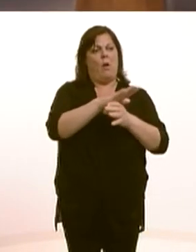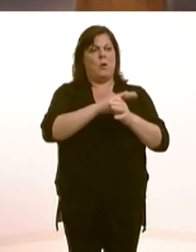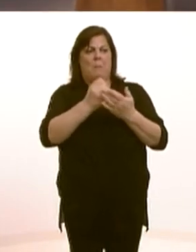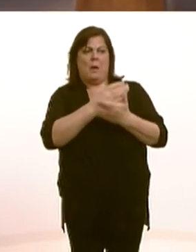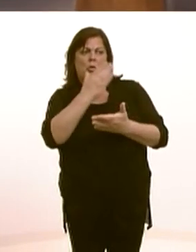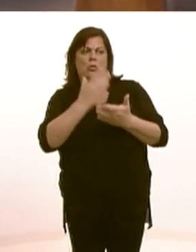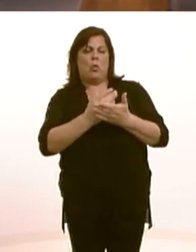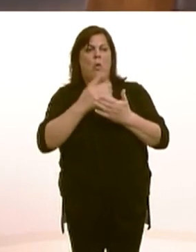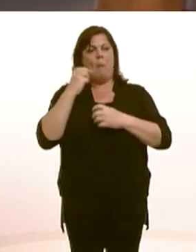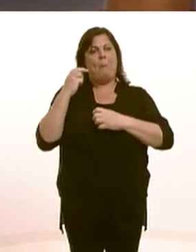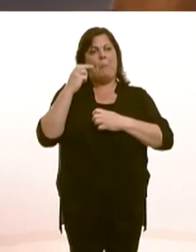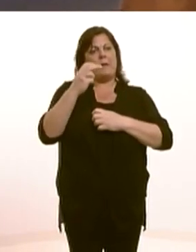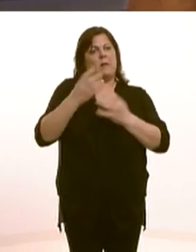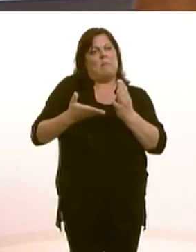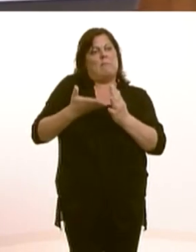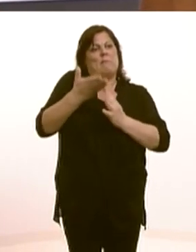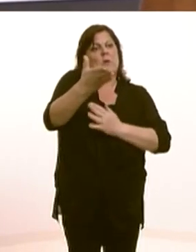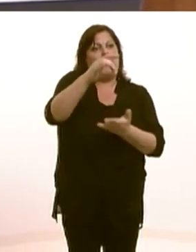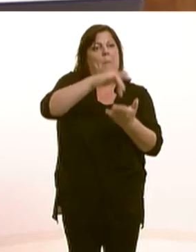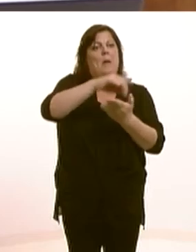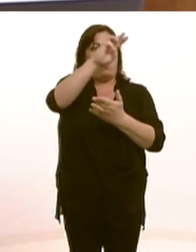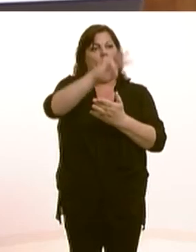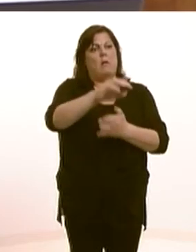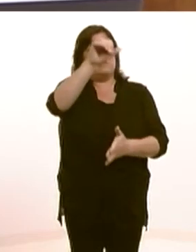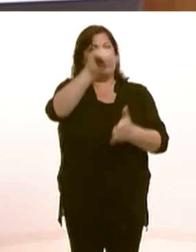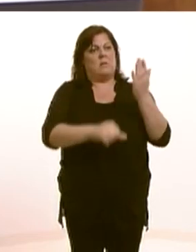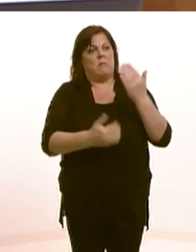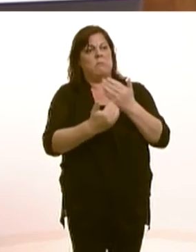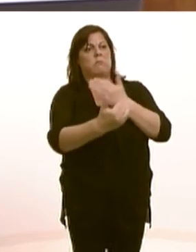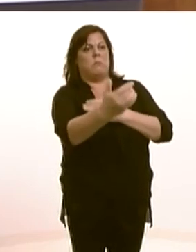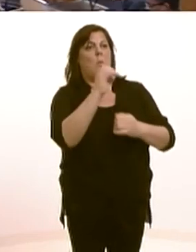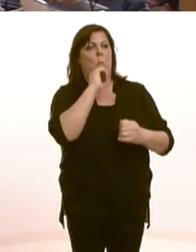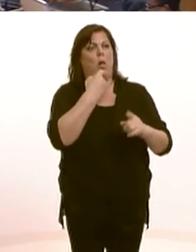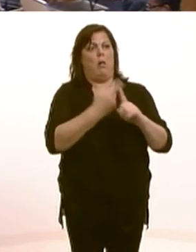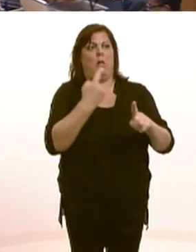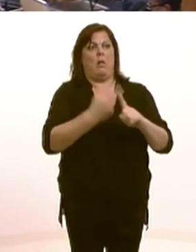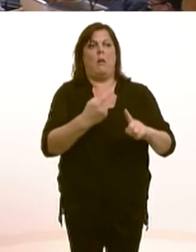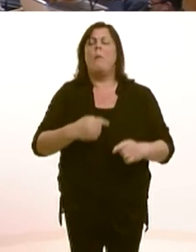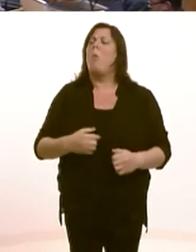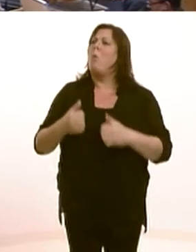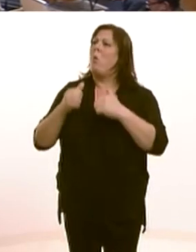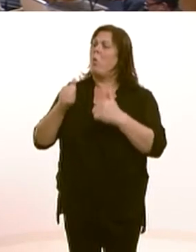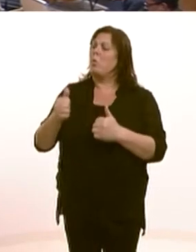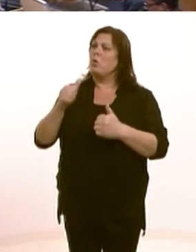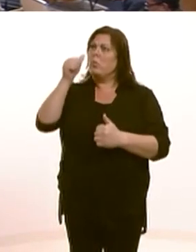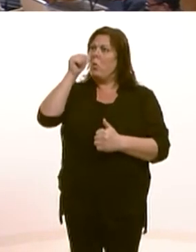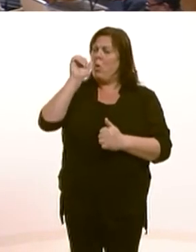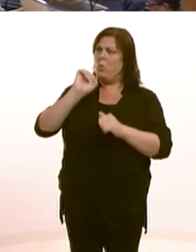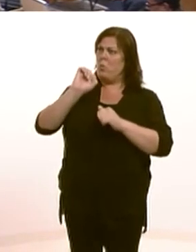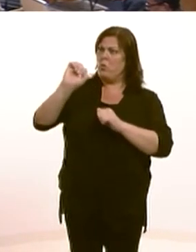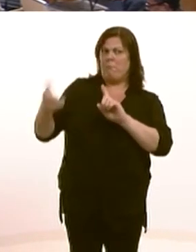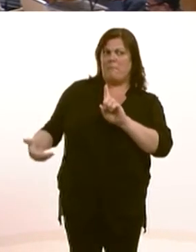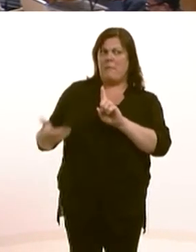Simon Thomas: Rwyín ddiolchgar i glywed mai eich bwriad chi yw ail-weld y gwasanaeth bws yma. A gaf i ddweudó?